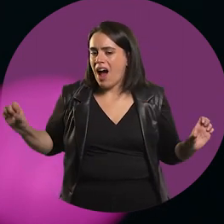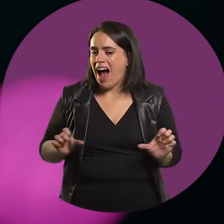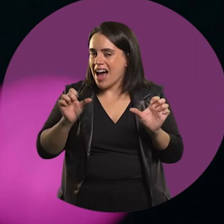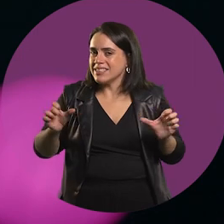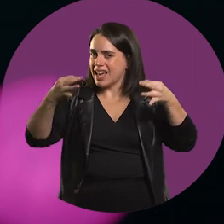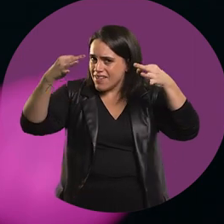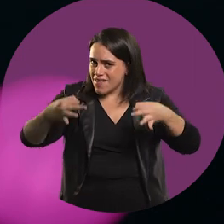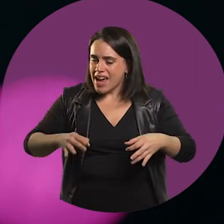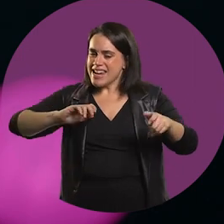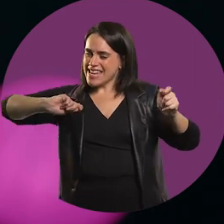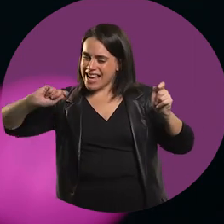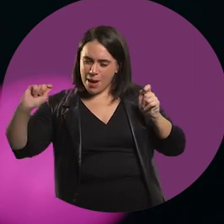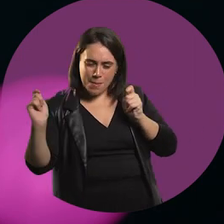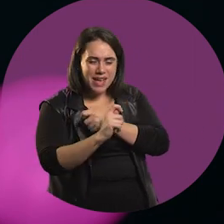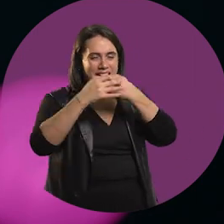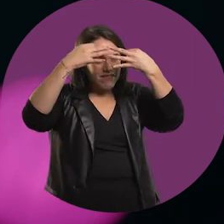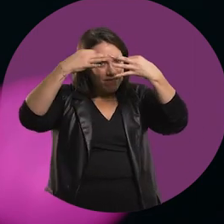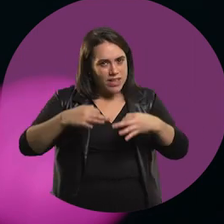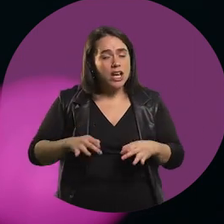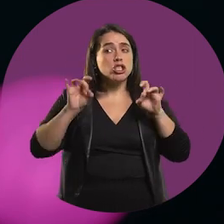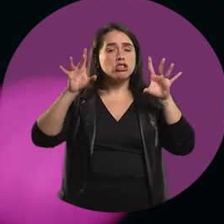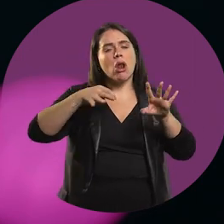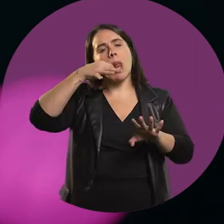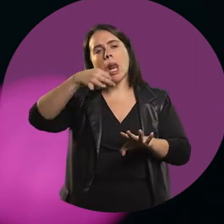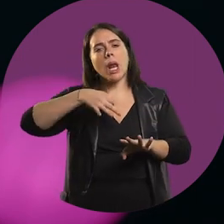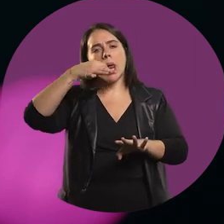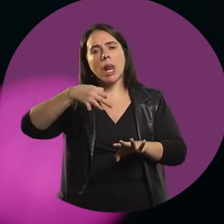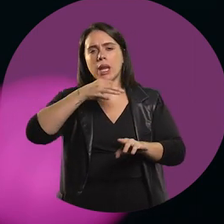transformarse de verdad y que no se quede solo en el discurso.